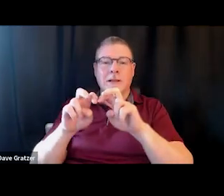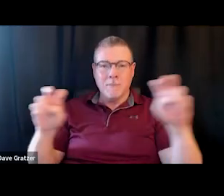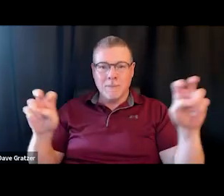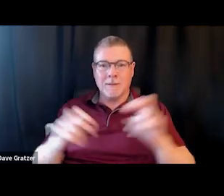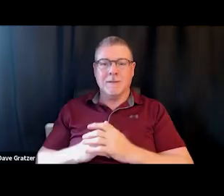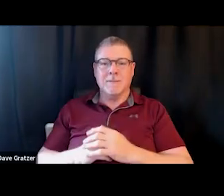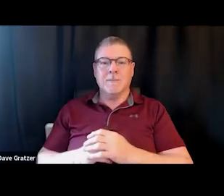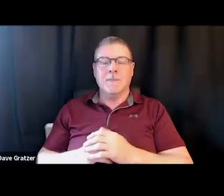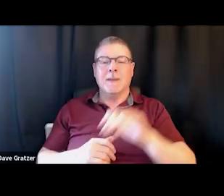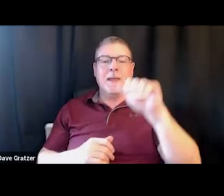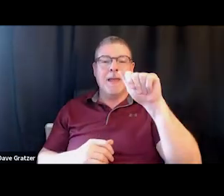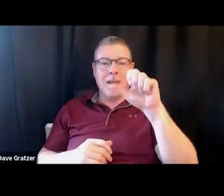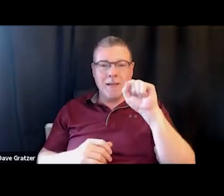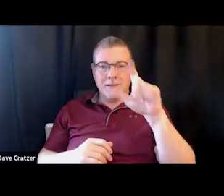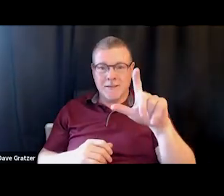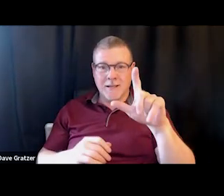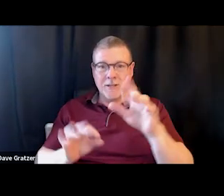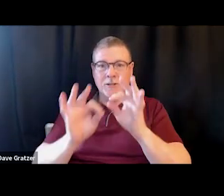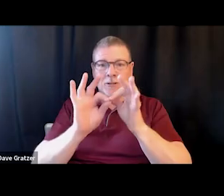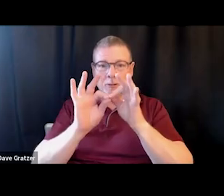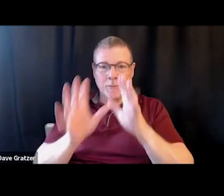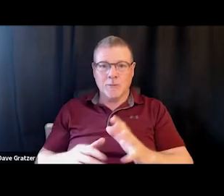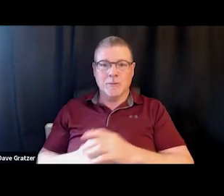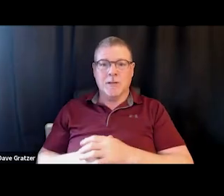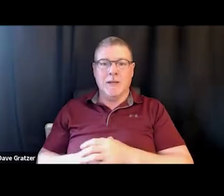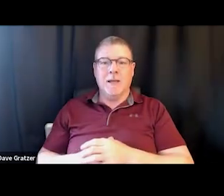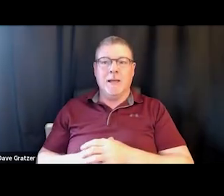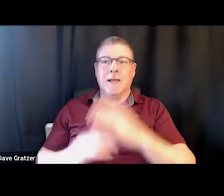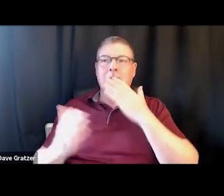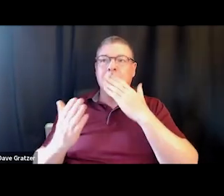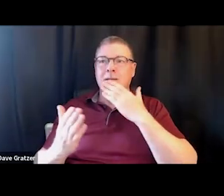y también a nuestros intérpretes de ASL.